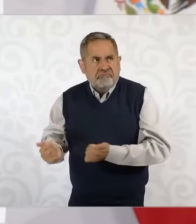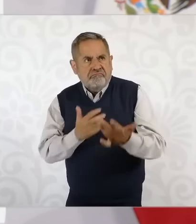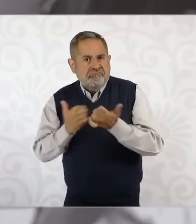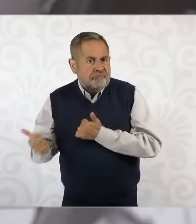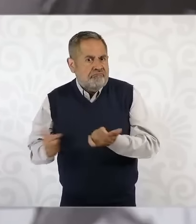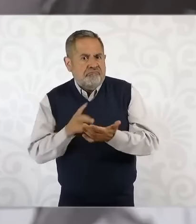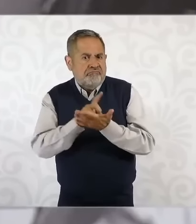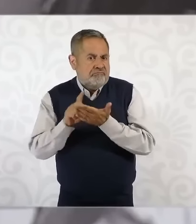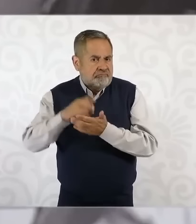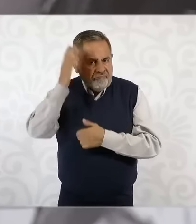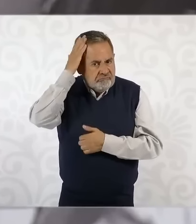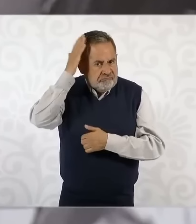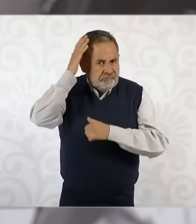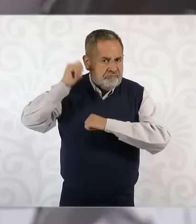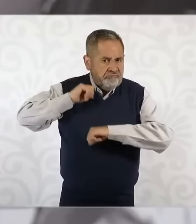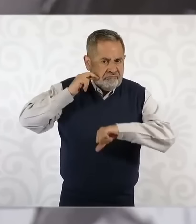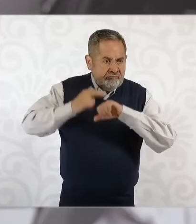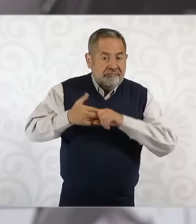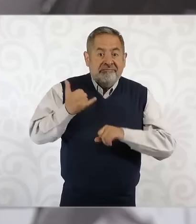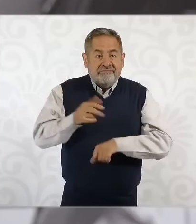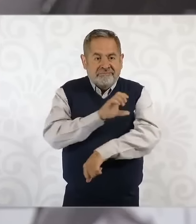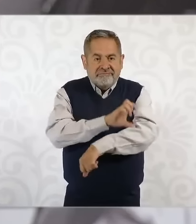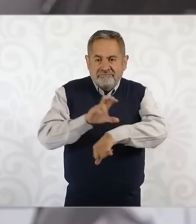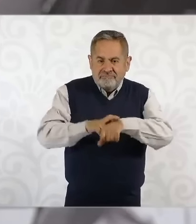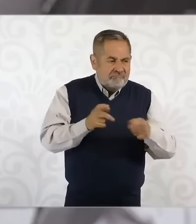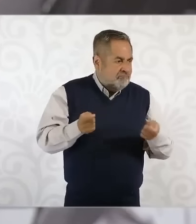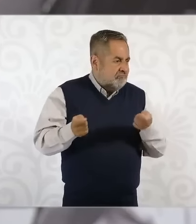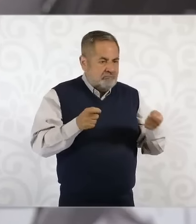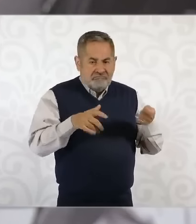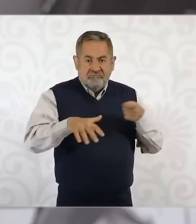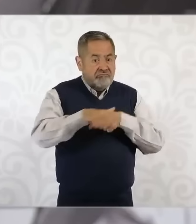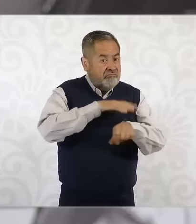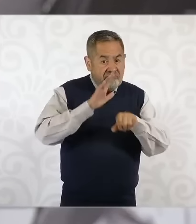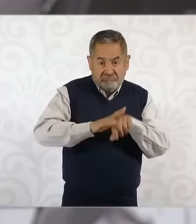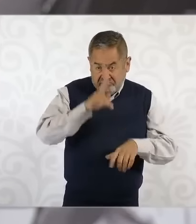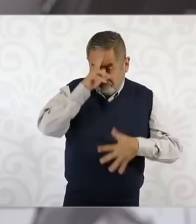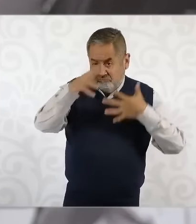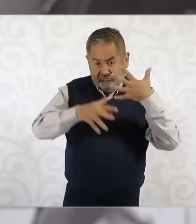pero principalmente coordinaba una de las células generadoras de mayor violencia en la entidad.